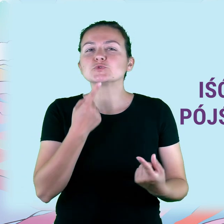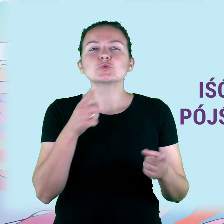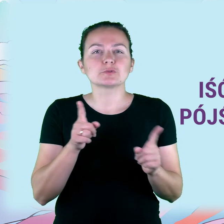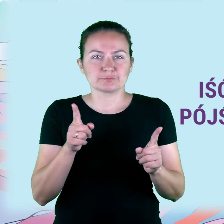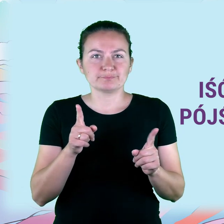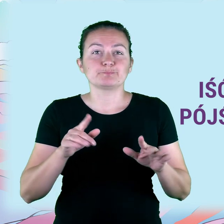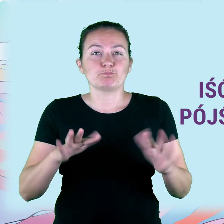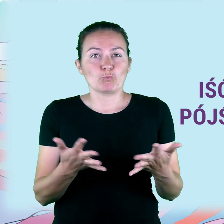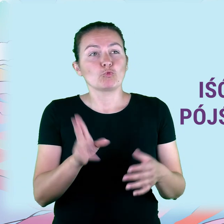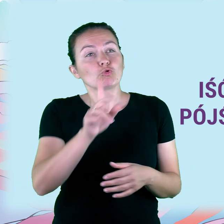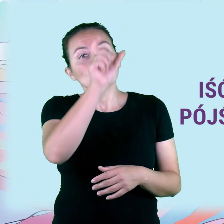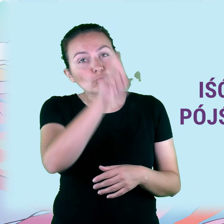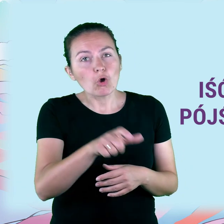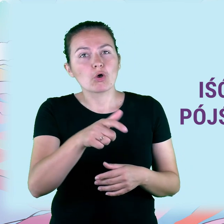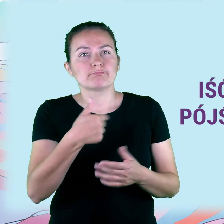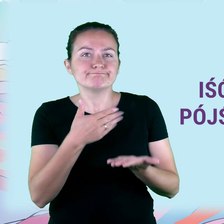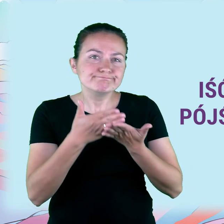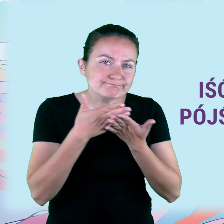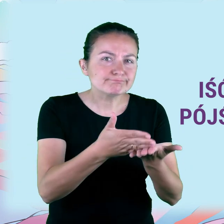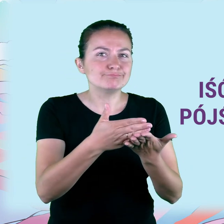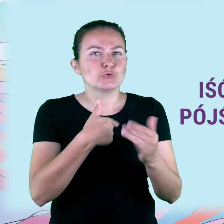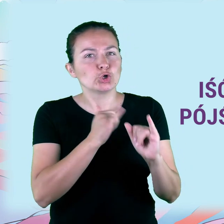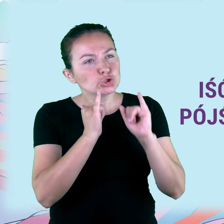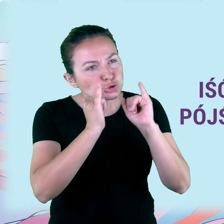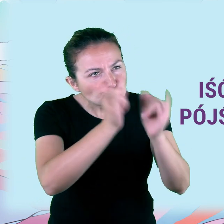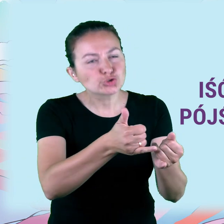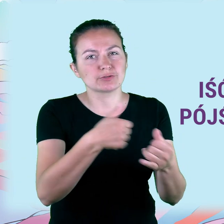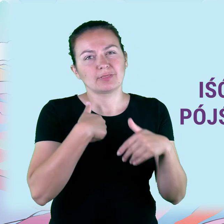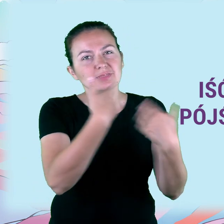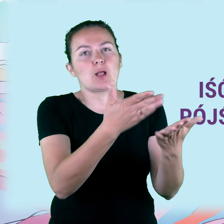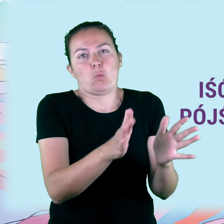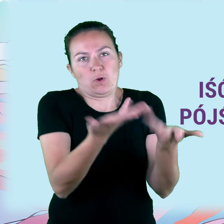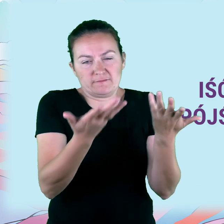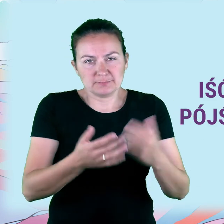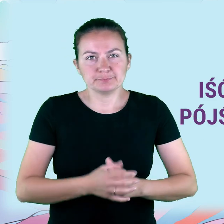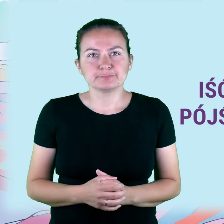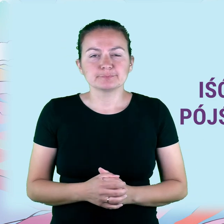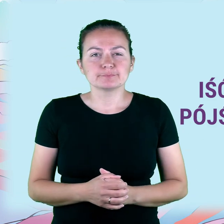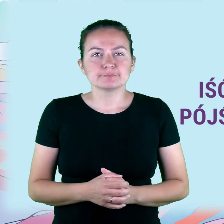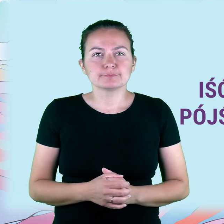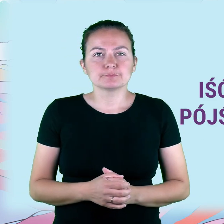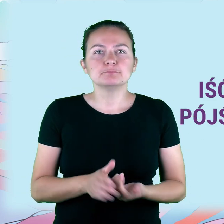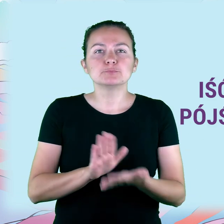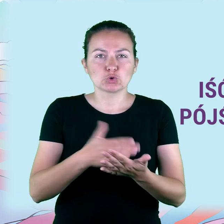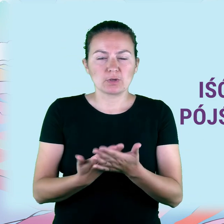Pomóc komuś w czymś – zrobić coś dla kogoś, żeby miał łatwiej. Przykłady: